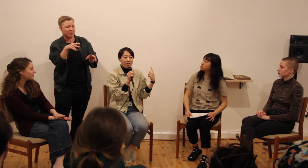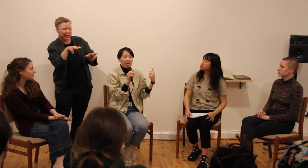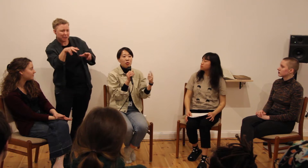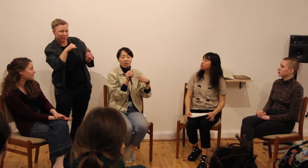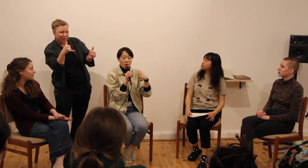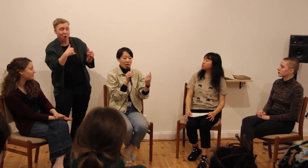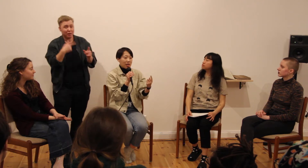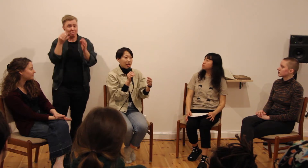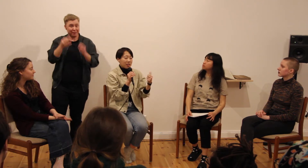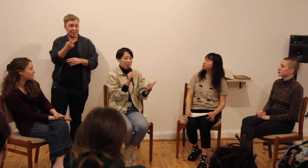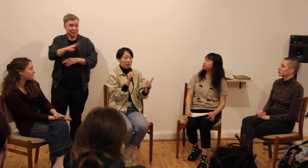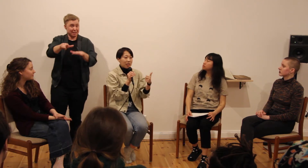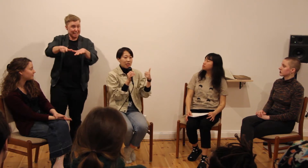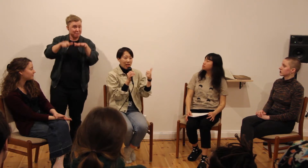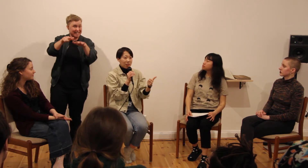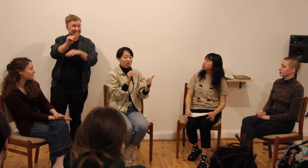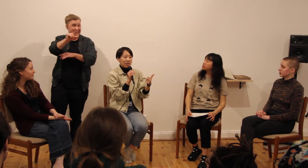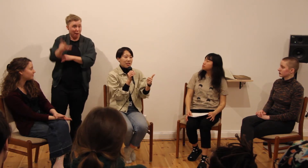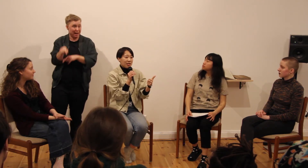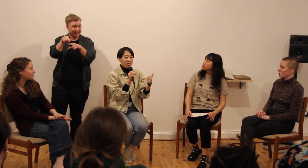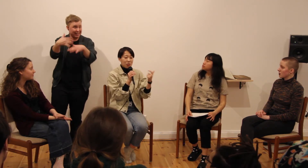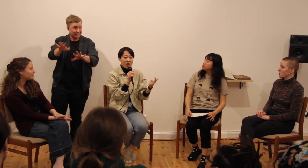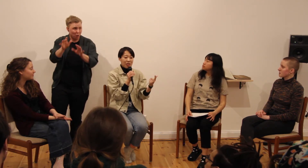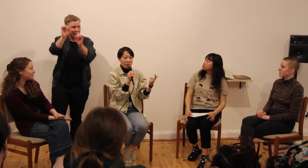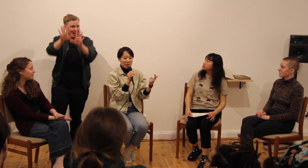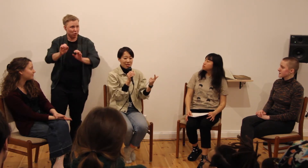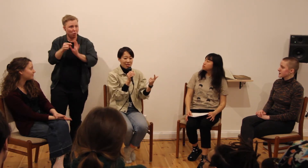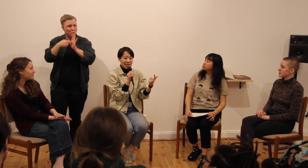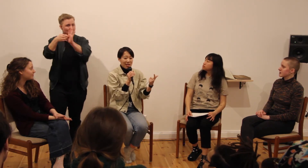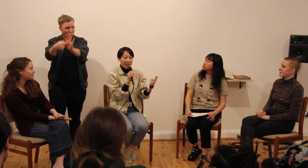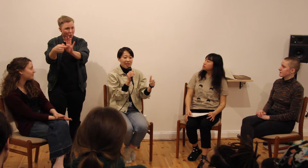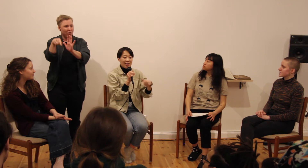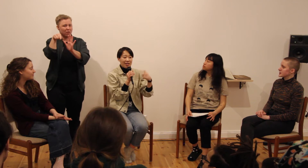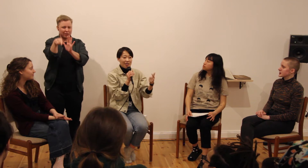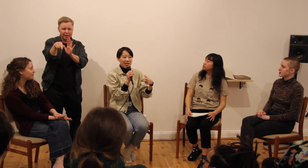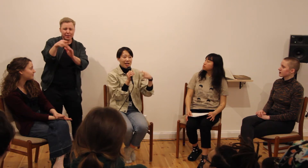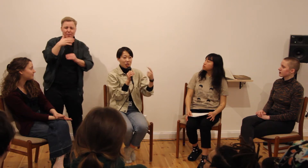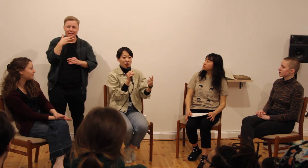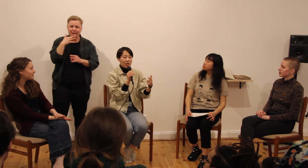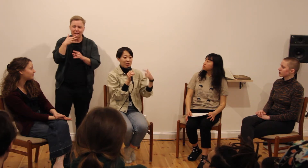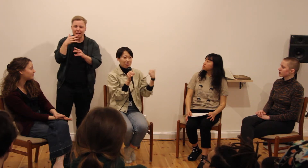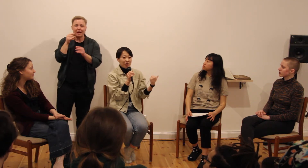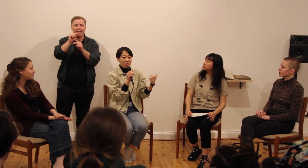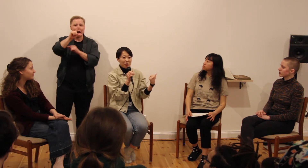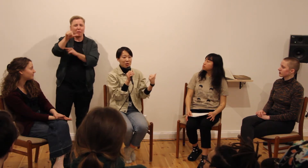waren so viele Taube und auch Hörende und sie hatten großen Spaß an dem Film,